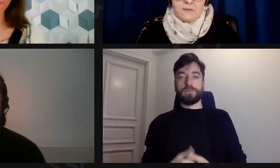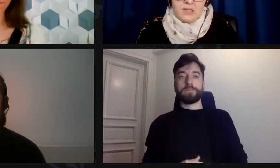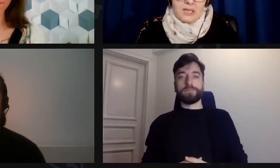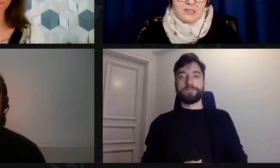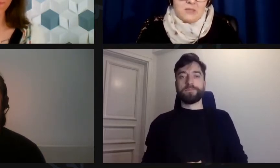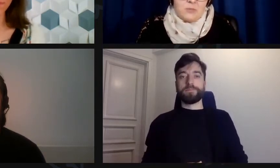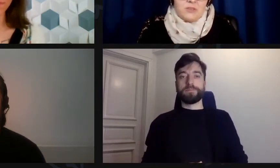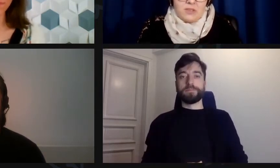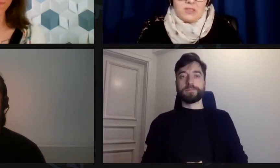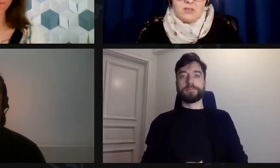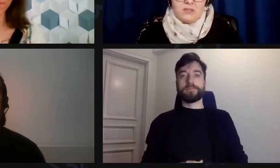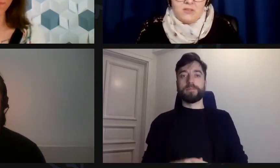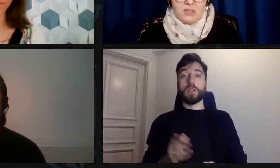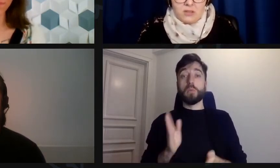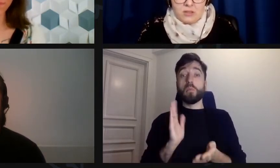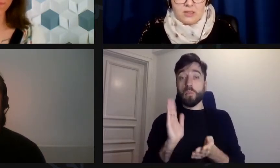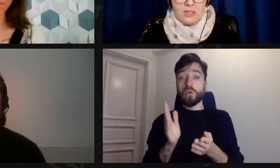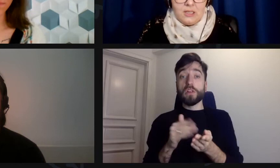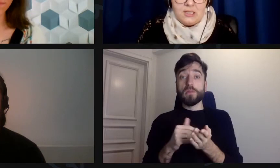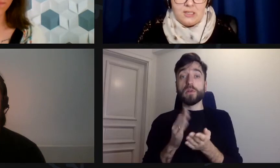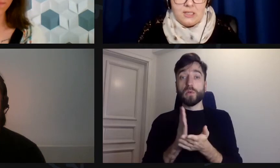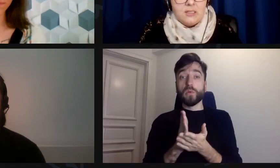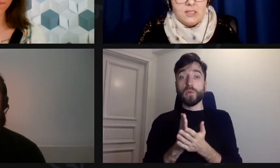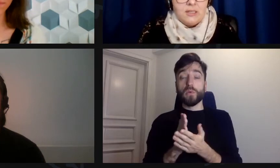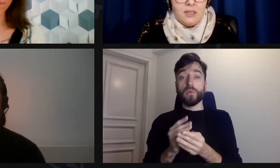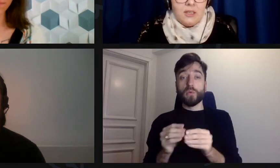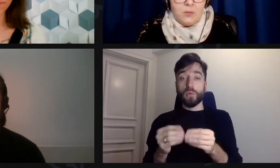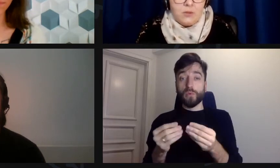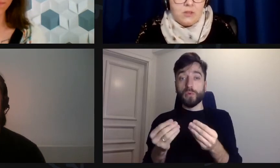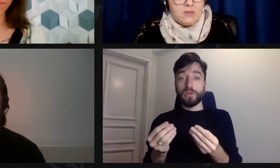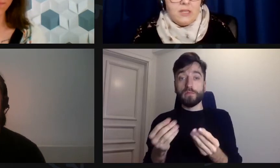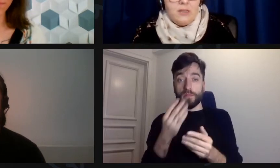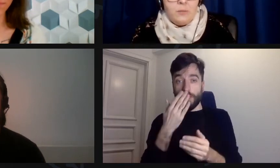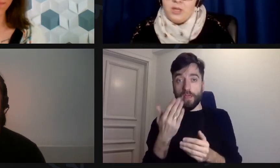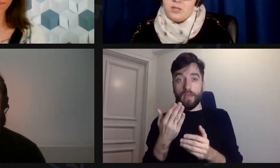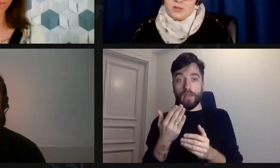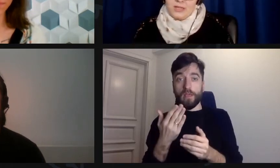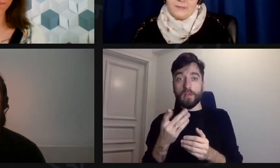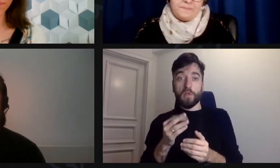W trakcie można rozwijać na takiej zasadzie na jakiej było to rozwijane w mojej szkole.